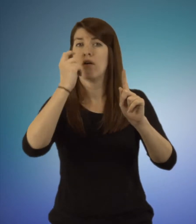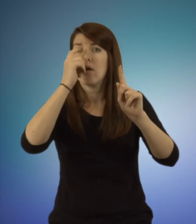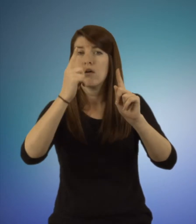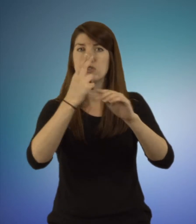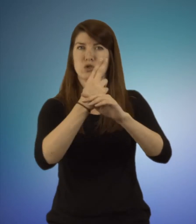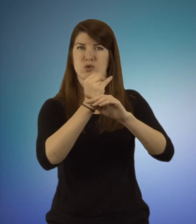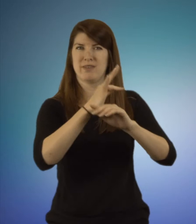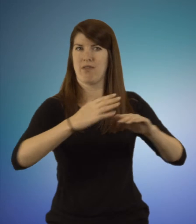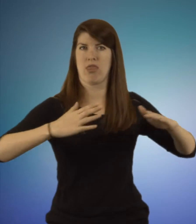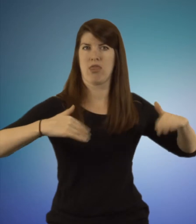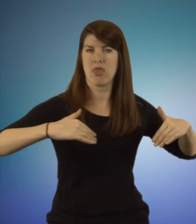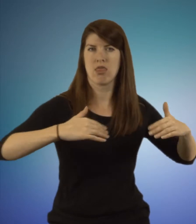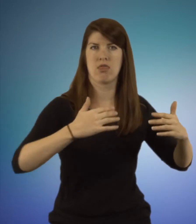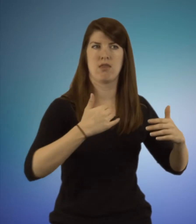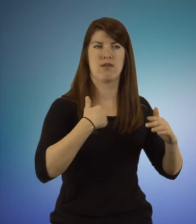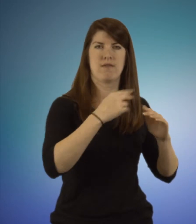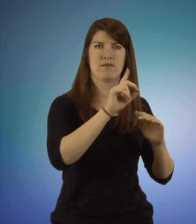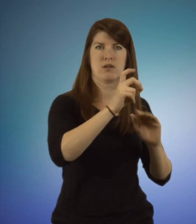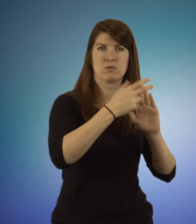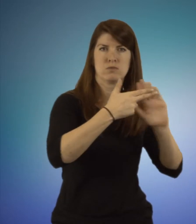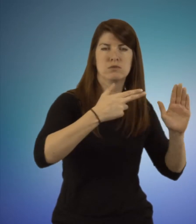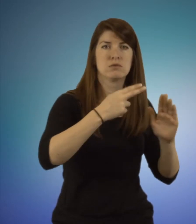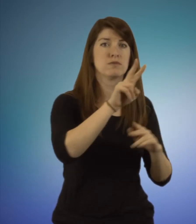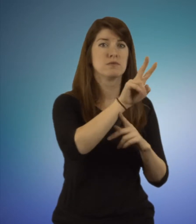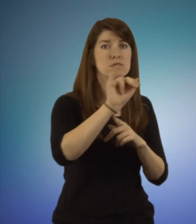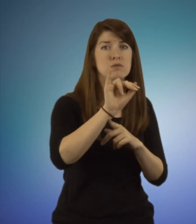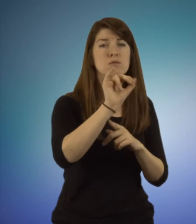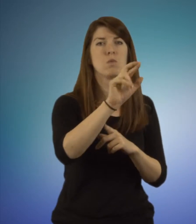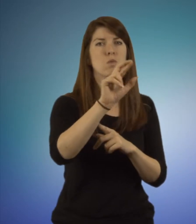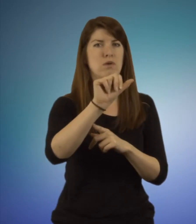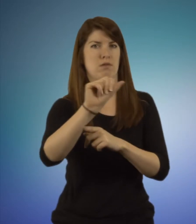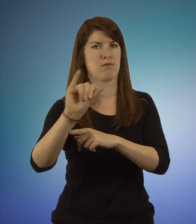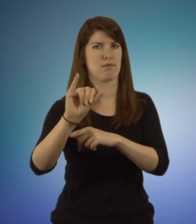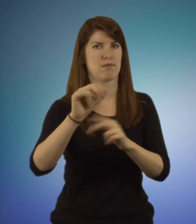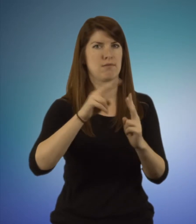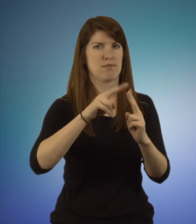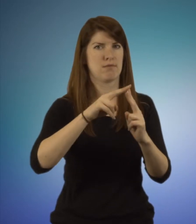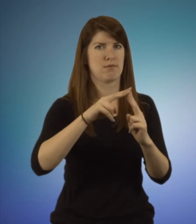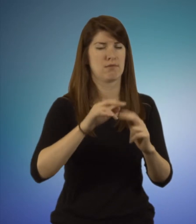Esta herramienta de evaluación se utiliza con el fin de determinar la elegibilidad; sin embargo